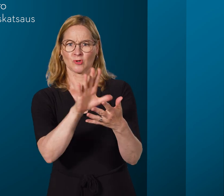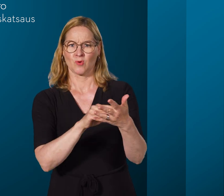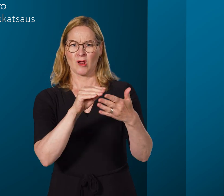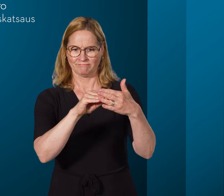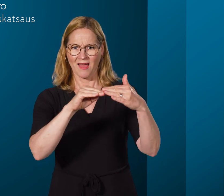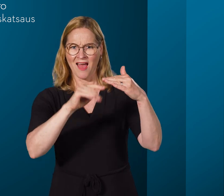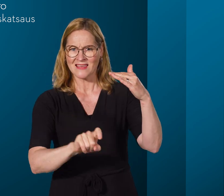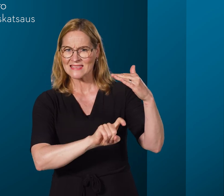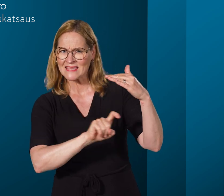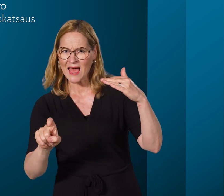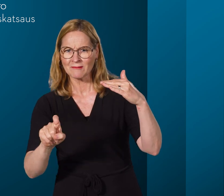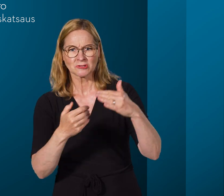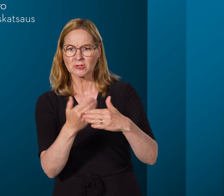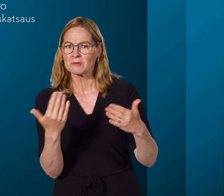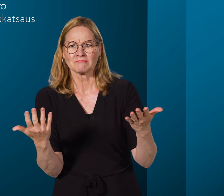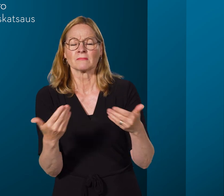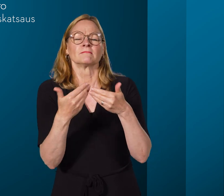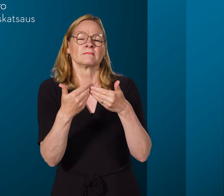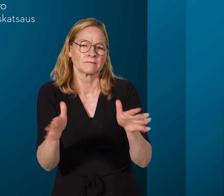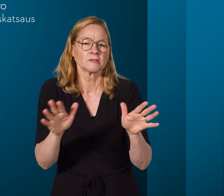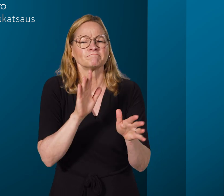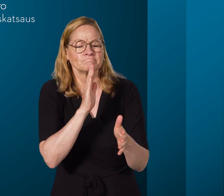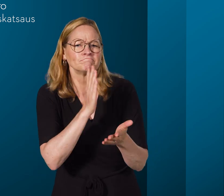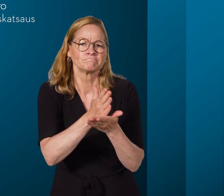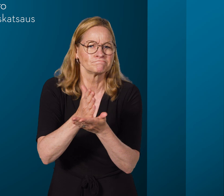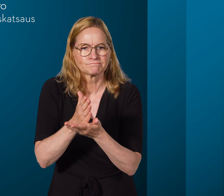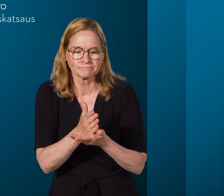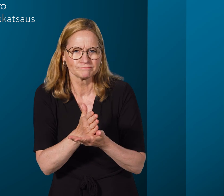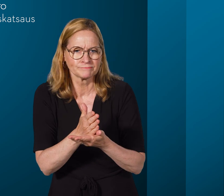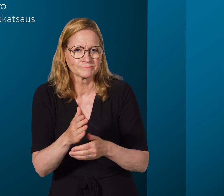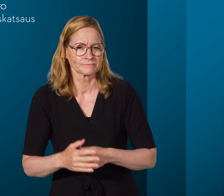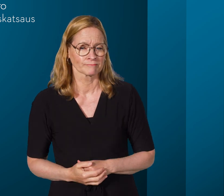ja avasi syitä sen alijäämäiselle tulokselle.